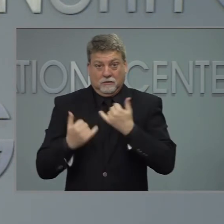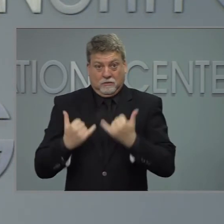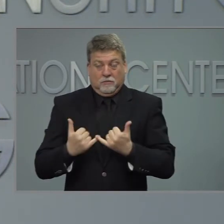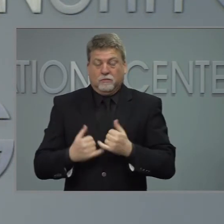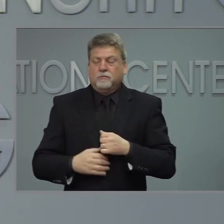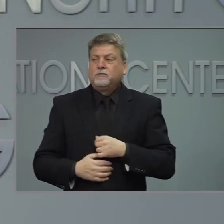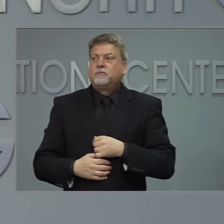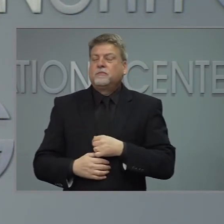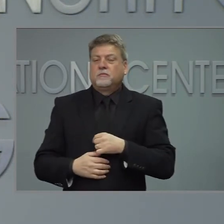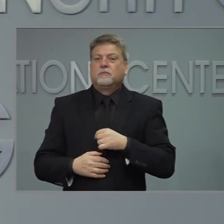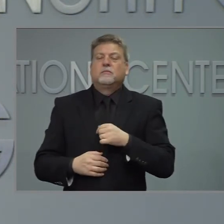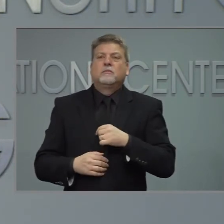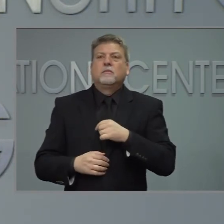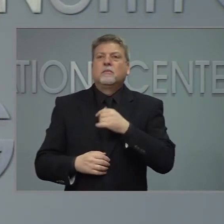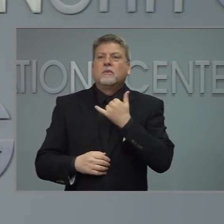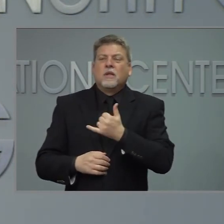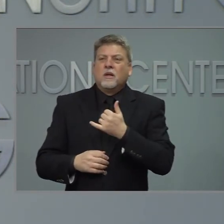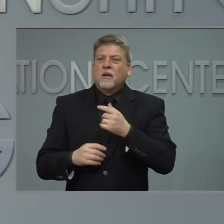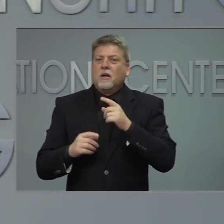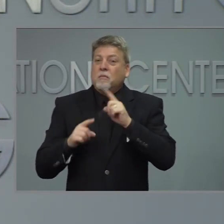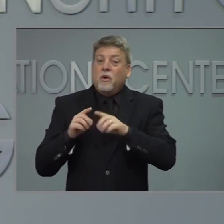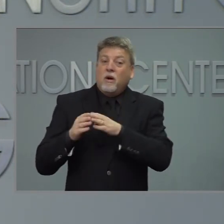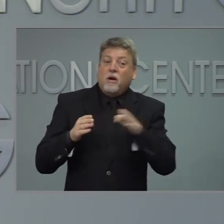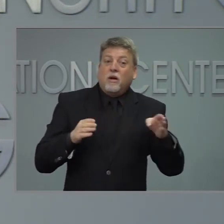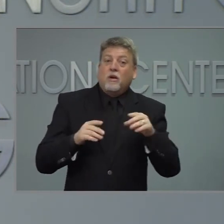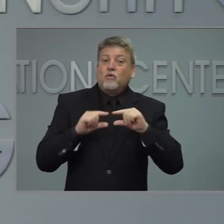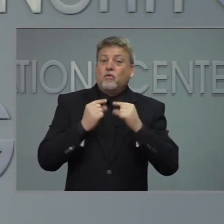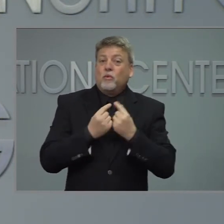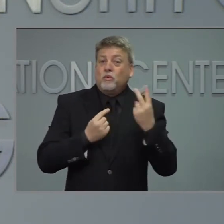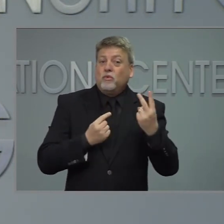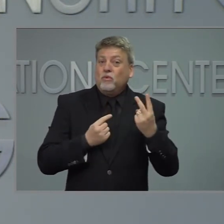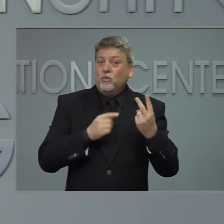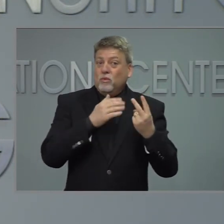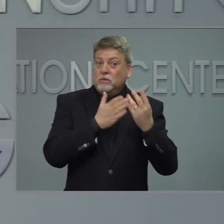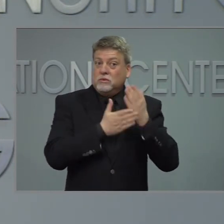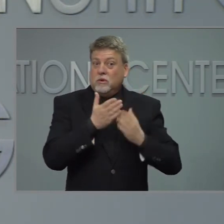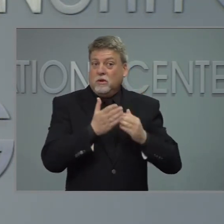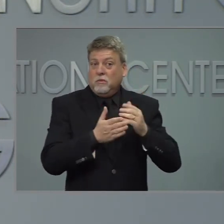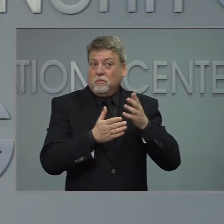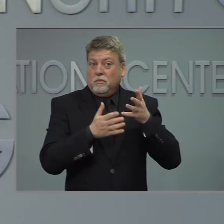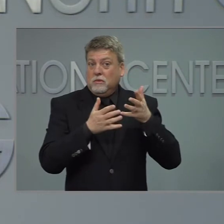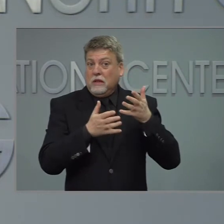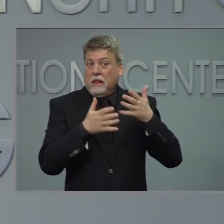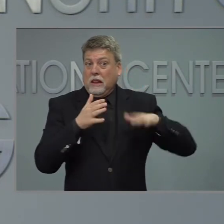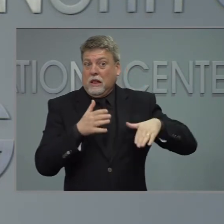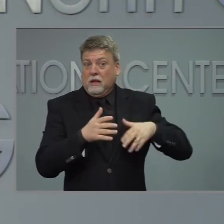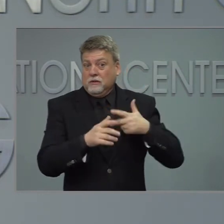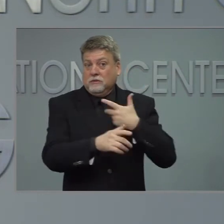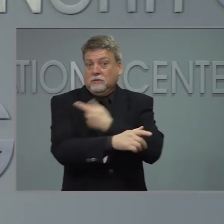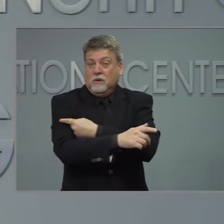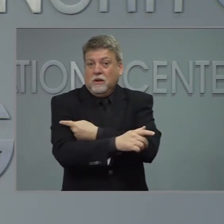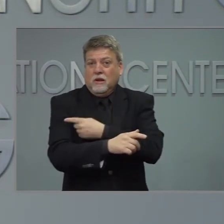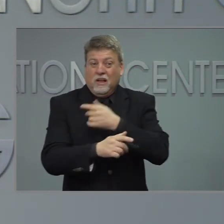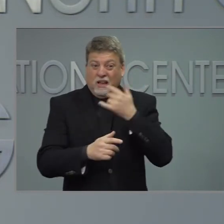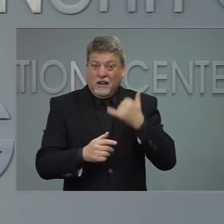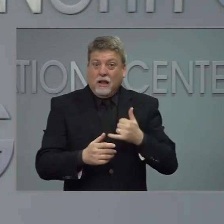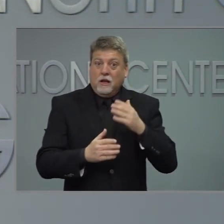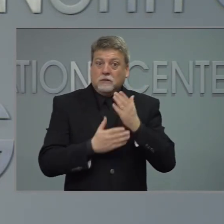recibir la vacuna que está siendo el listado para asegurarse que las personas mayores elegibles no.